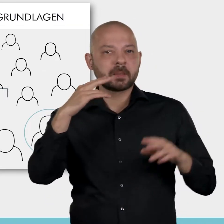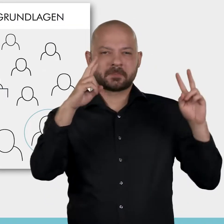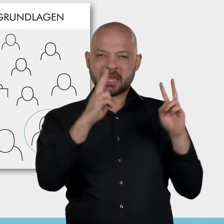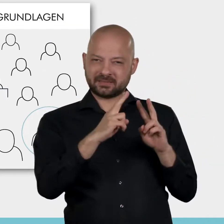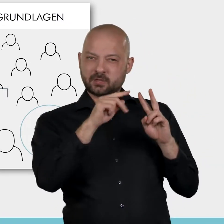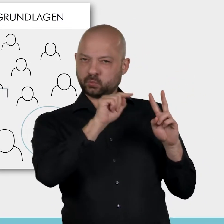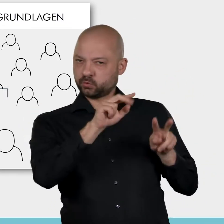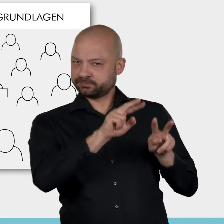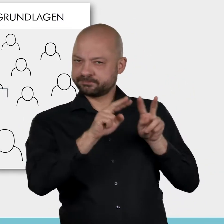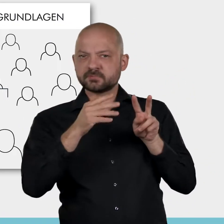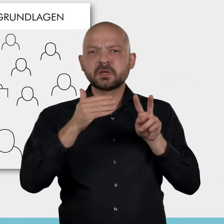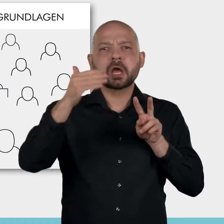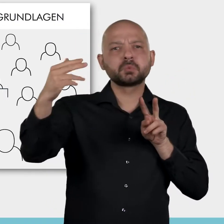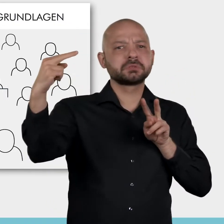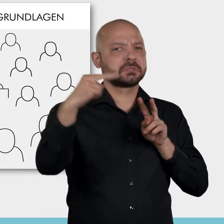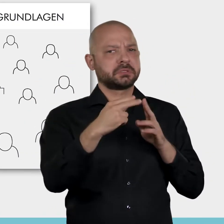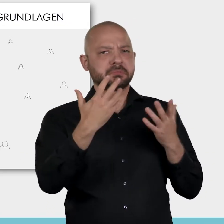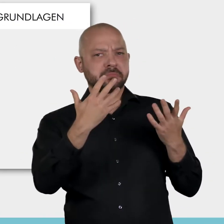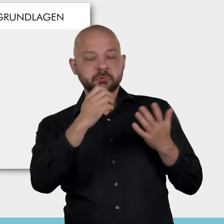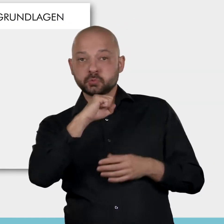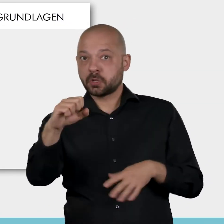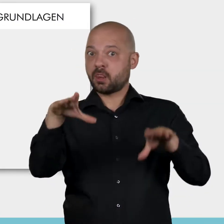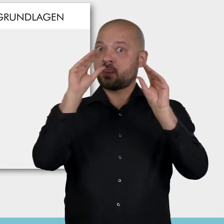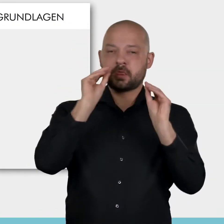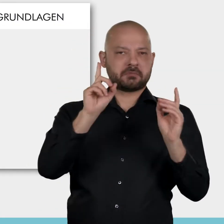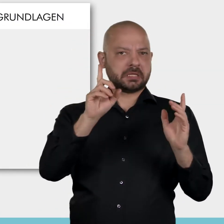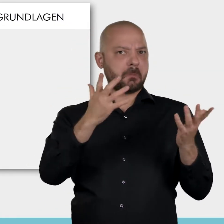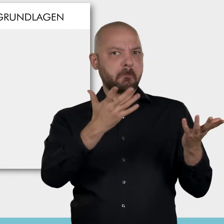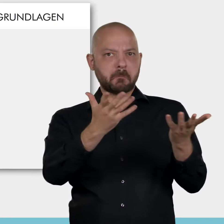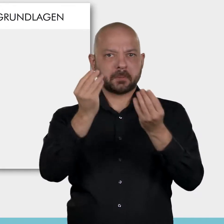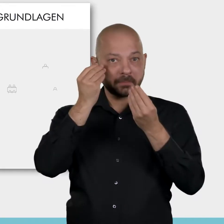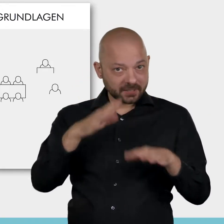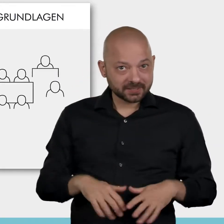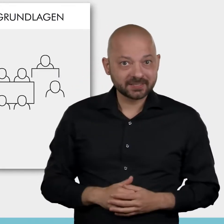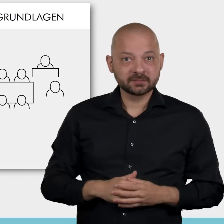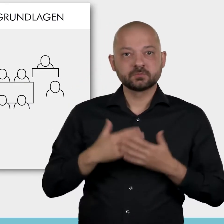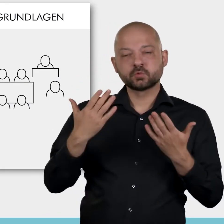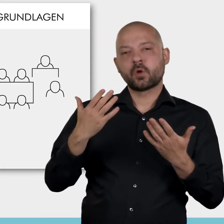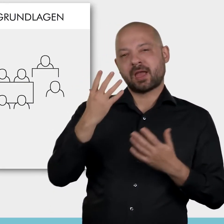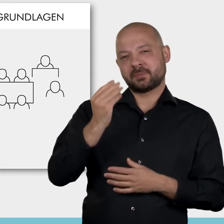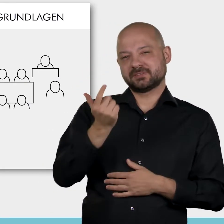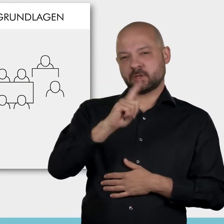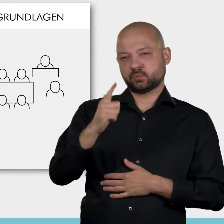nicht auf den ersten Blick wahrnehmbar. Seit Herbst 2020 sind alle Hochschulen in Deutschland